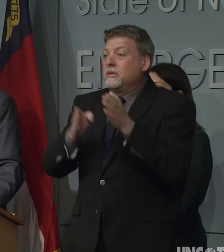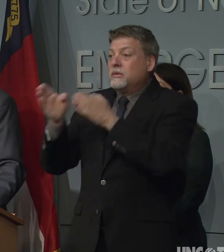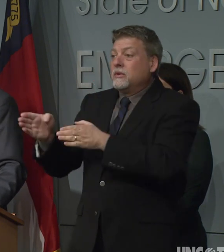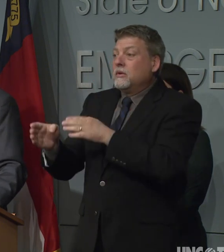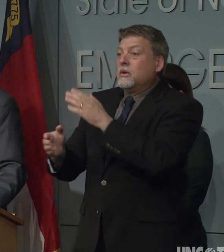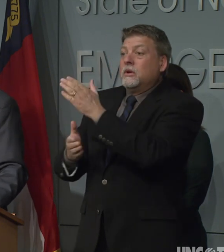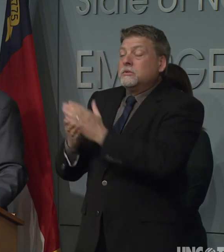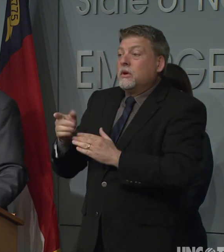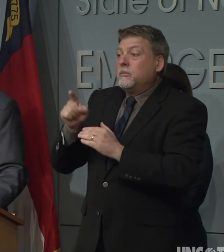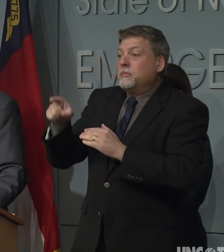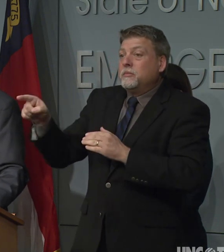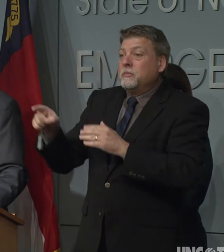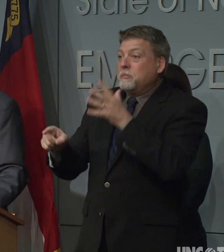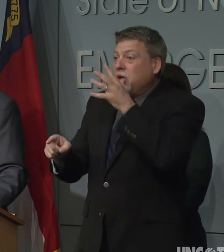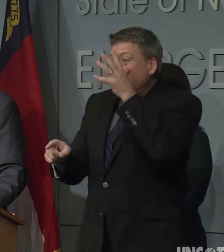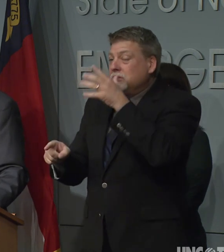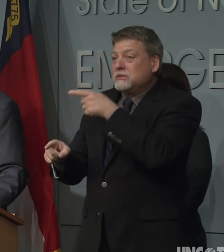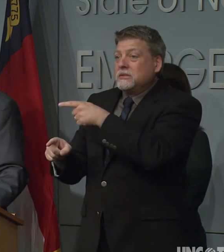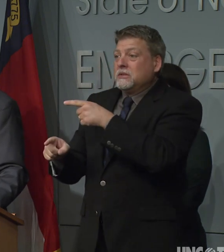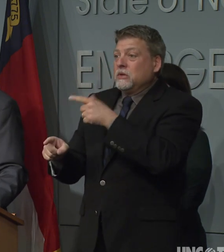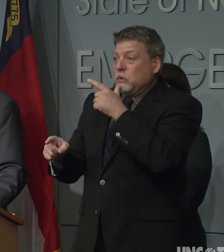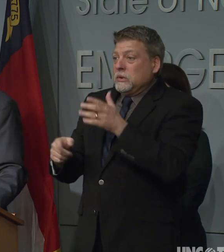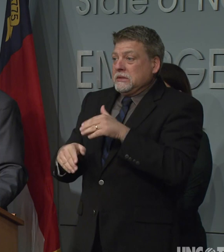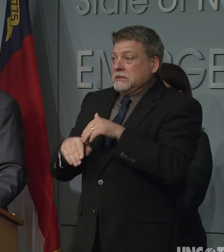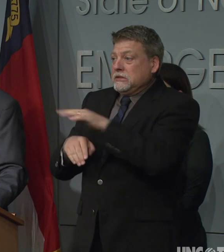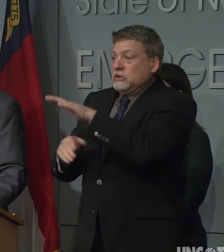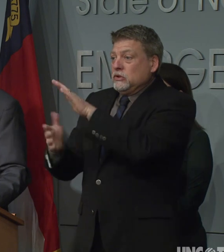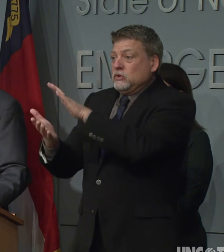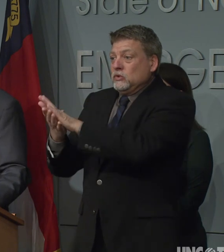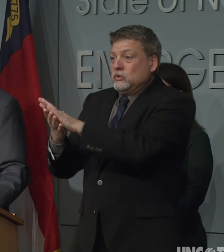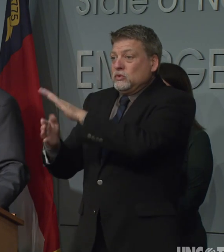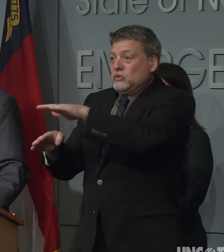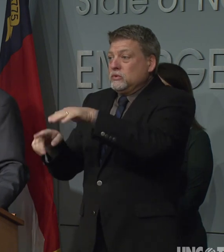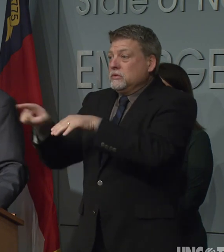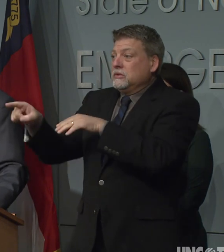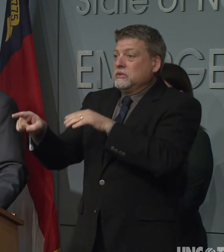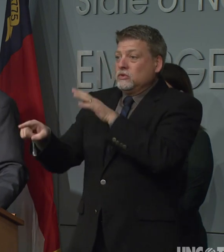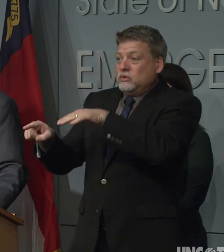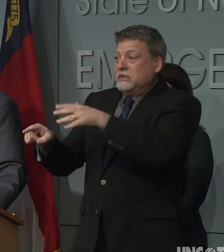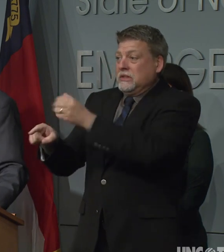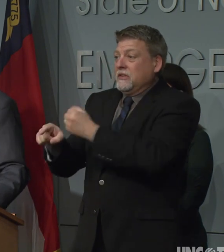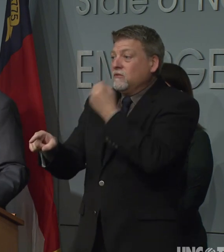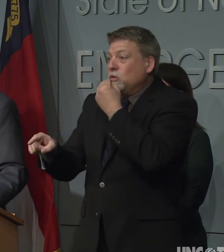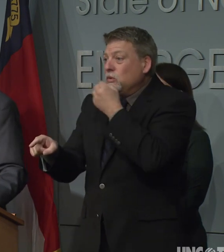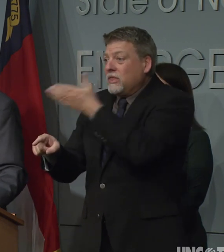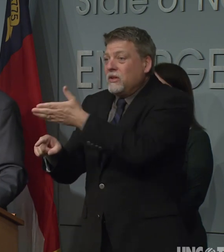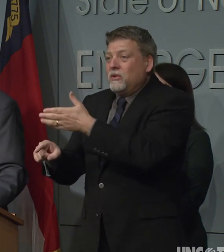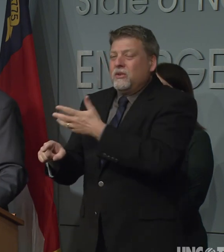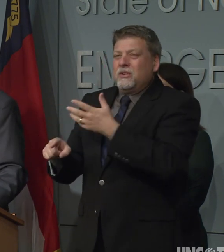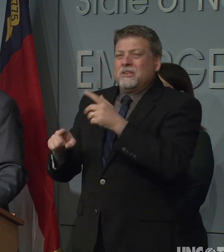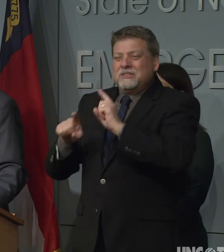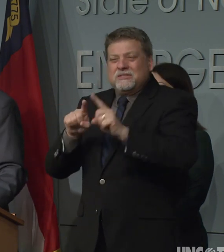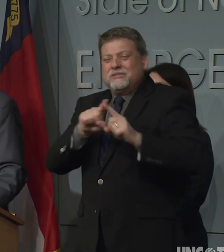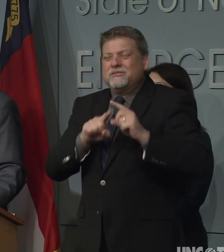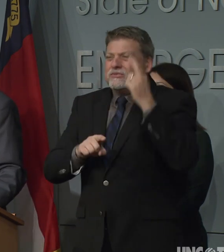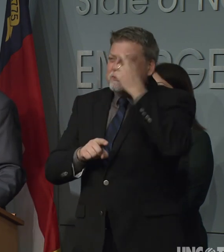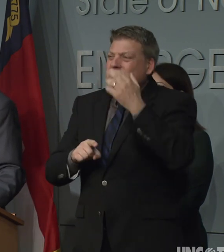escuelas. Estamos trabajando poniendo todos nuestros esfuerzos para tratar de lidiar con esto desde cambios al